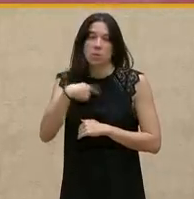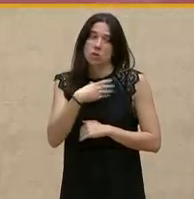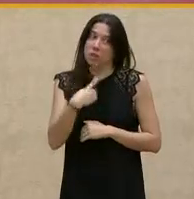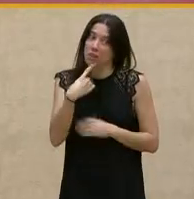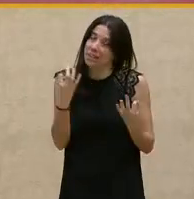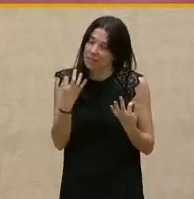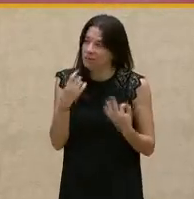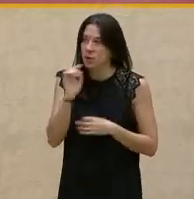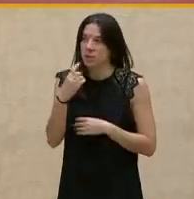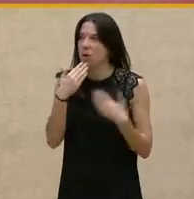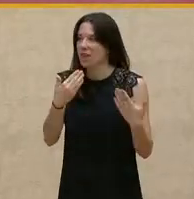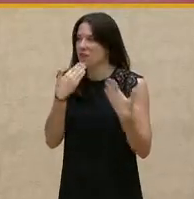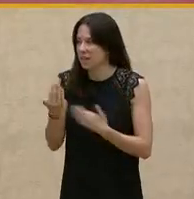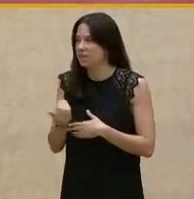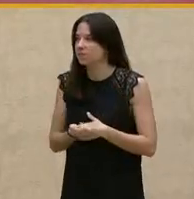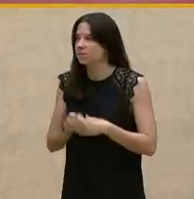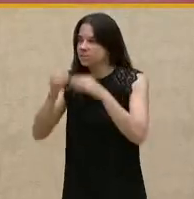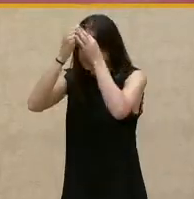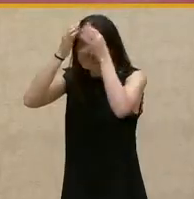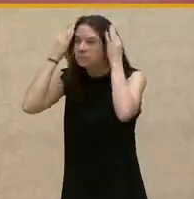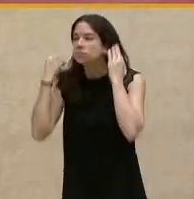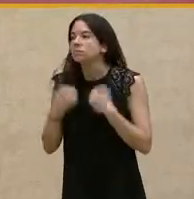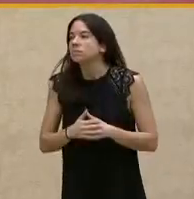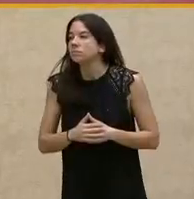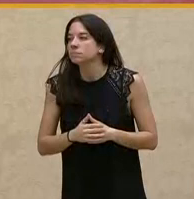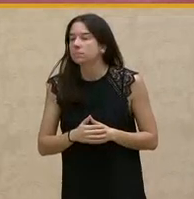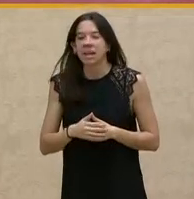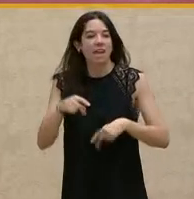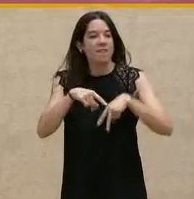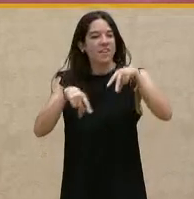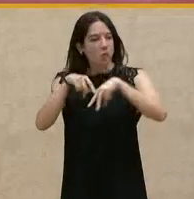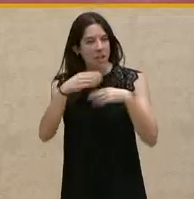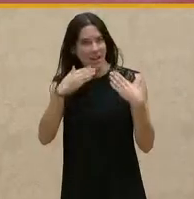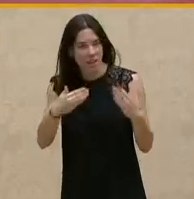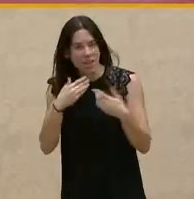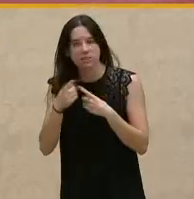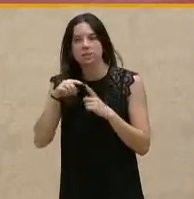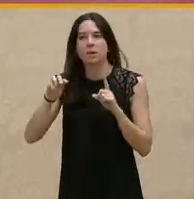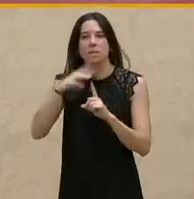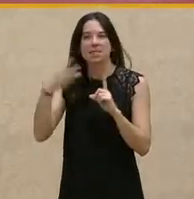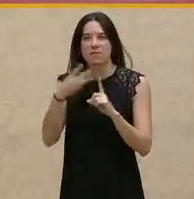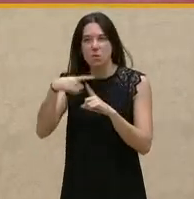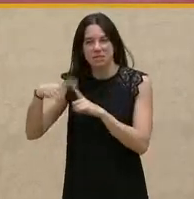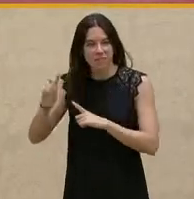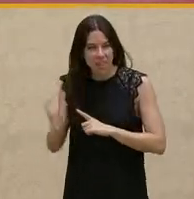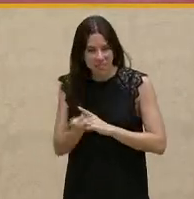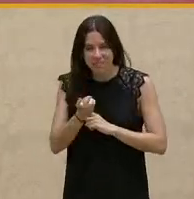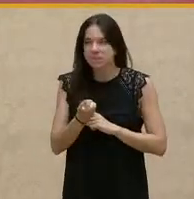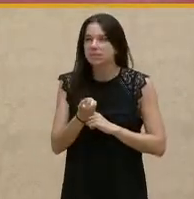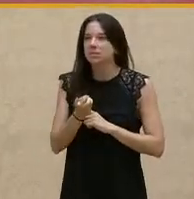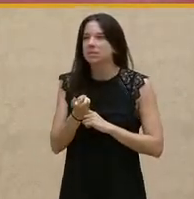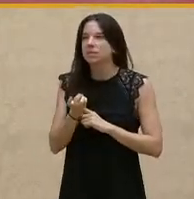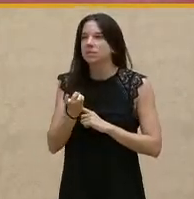agradecer a la propia FESOCE, a la plataforma, las diferentes plataformas que se integran en